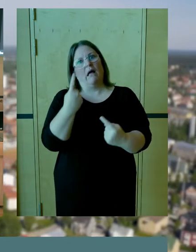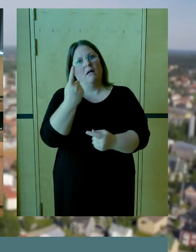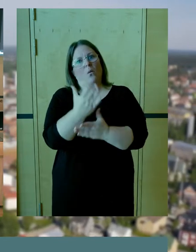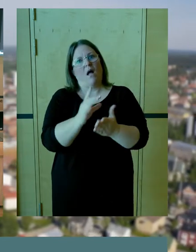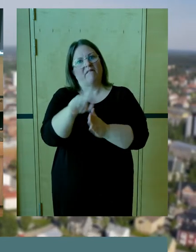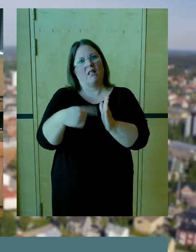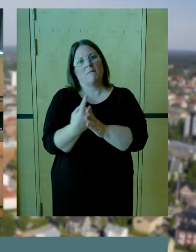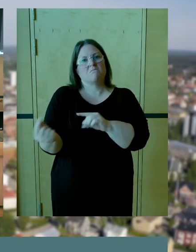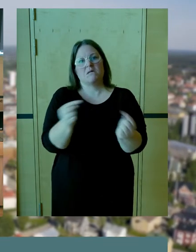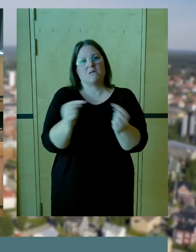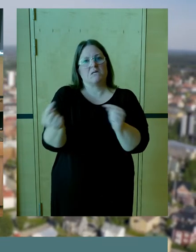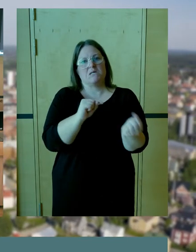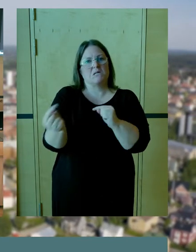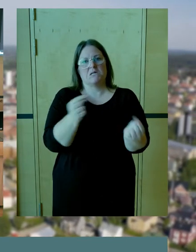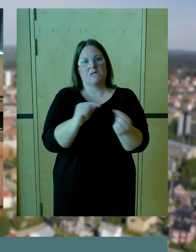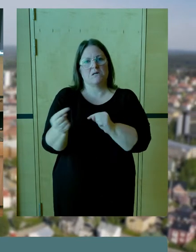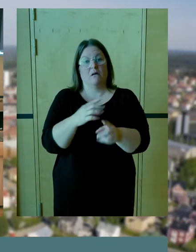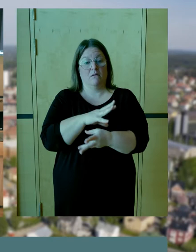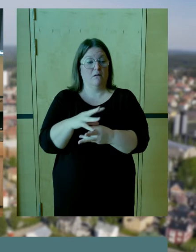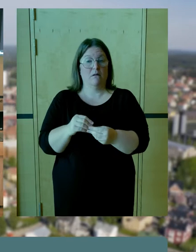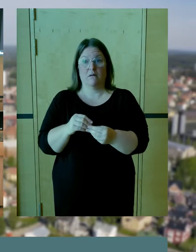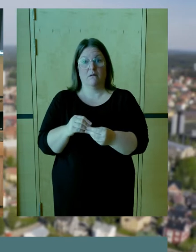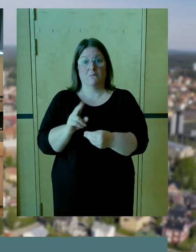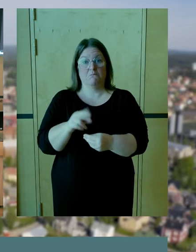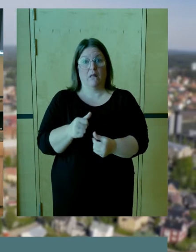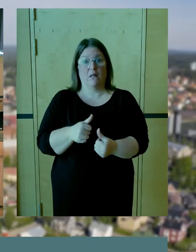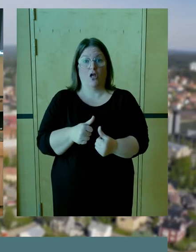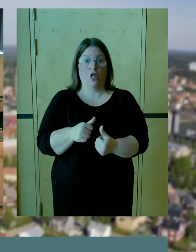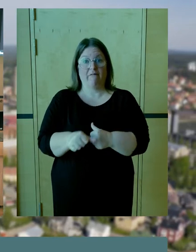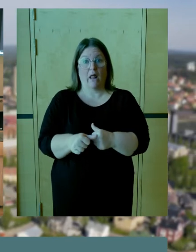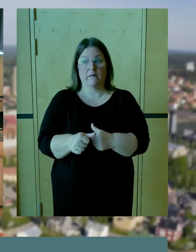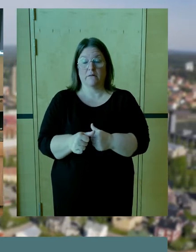Och sen komma fram till vi tycker precis likadant att vi ska ha de boendeplatser som behövs